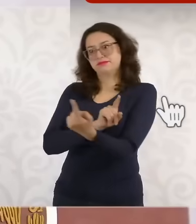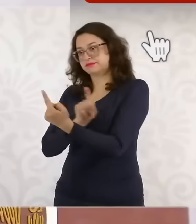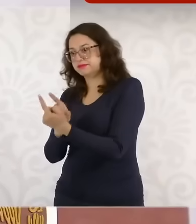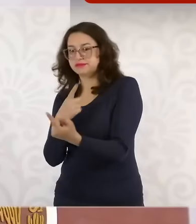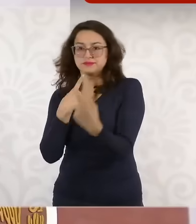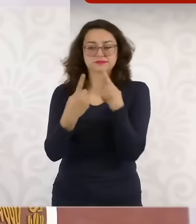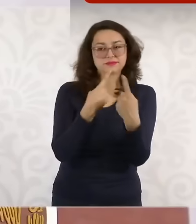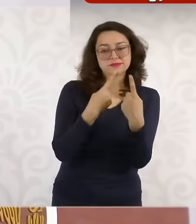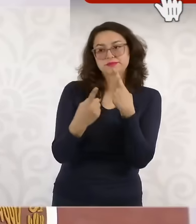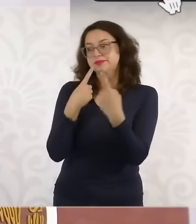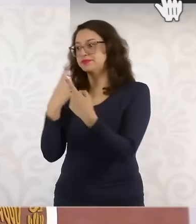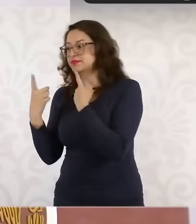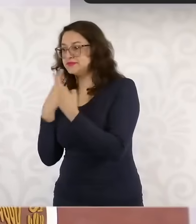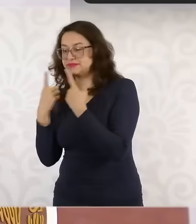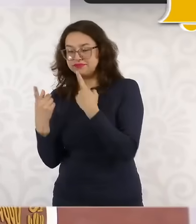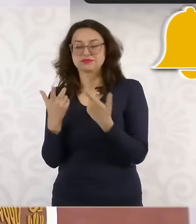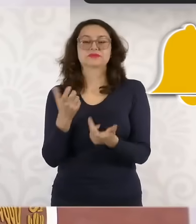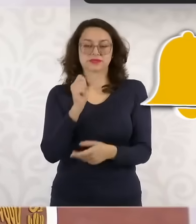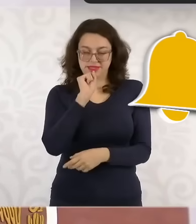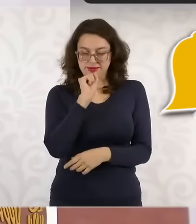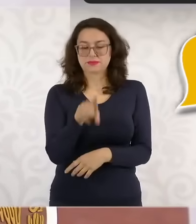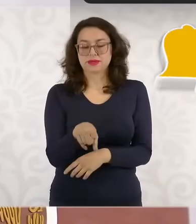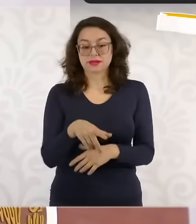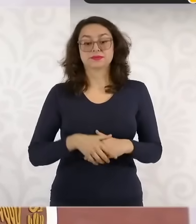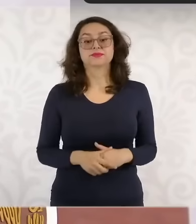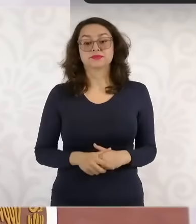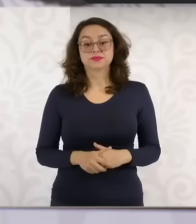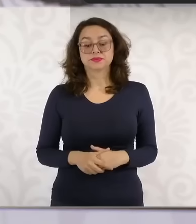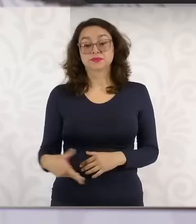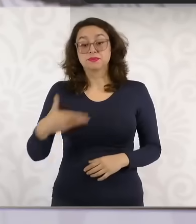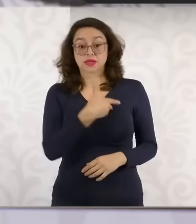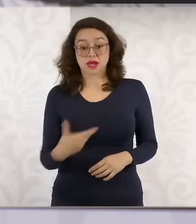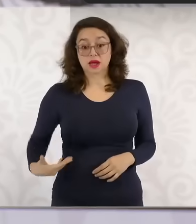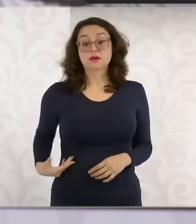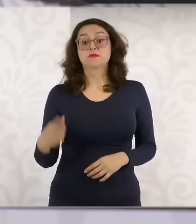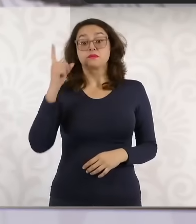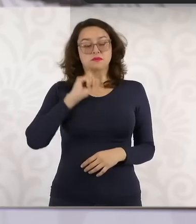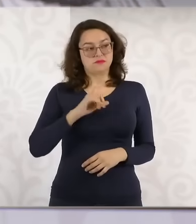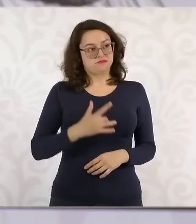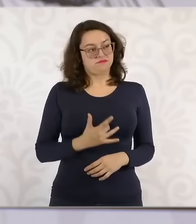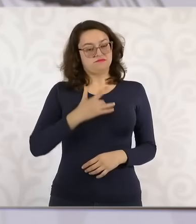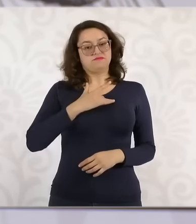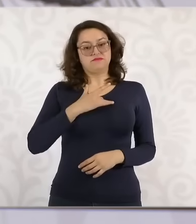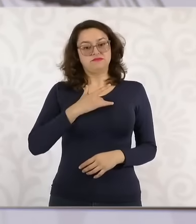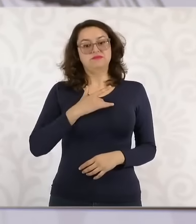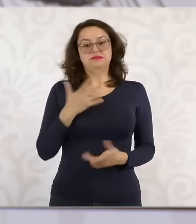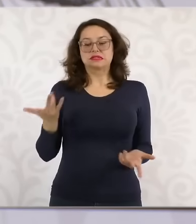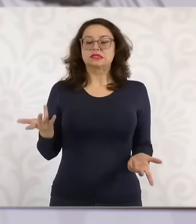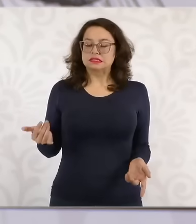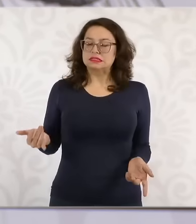Eh, ella ha comentado el interés que tiene de hablar eh sobre los temas que